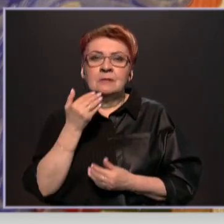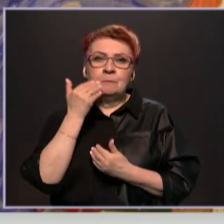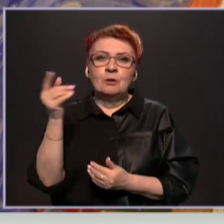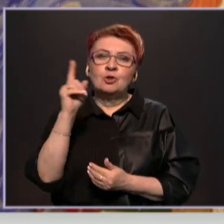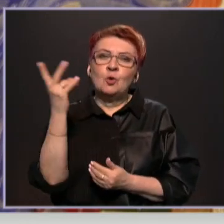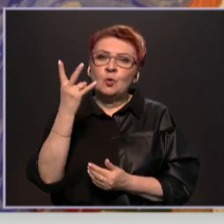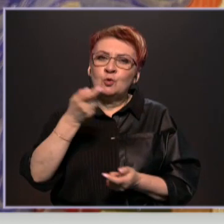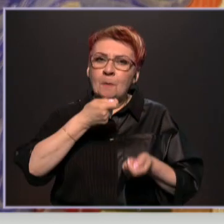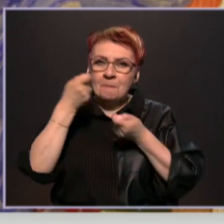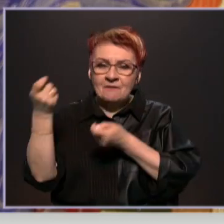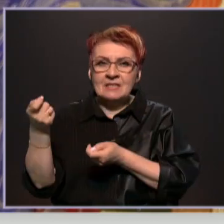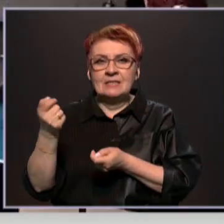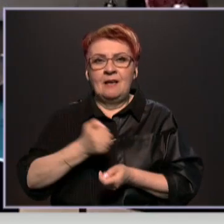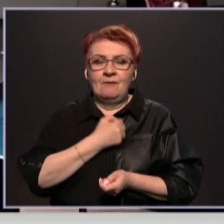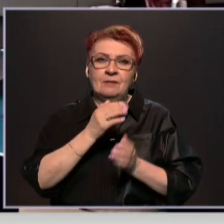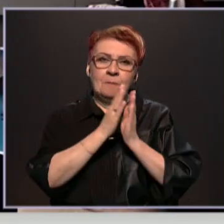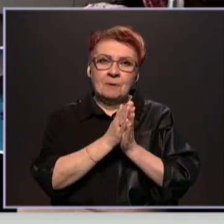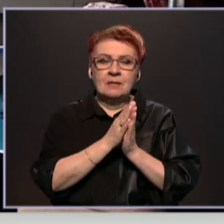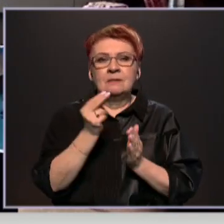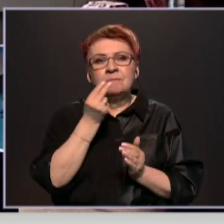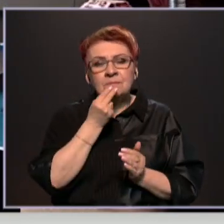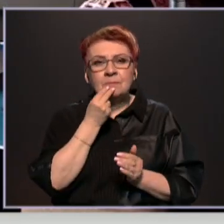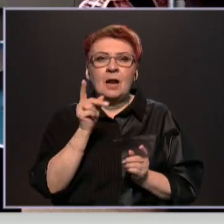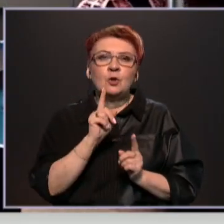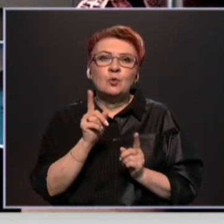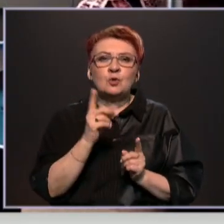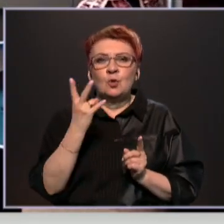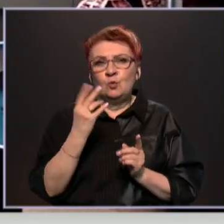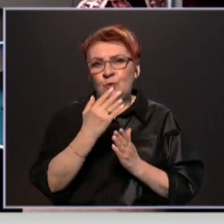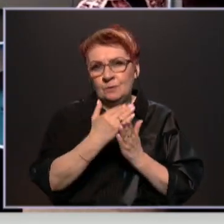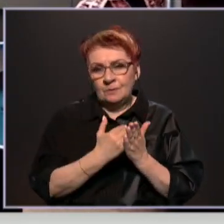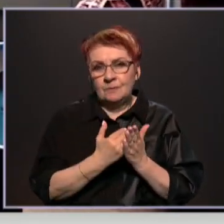нужно привезти ребята просили там из еды из продуктов из вещей что-то Может быть что-то